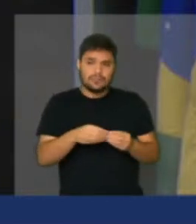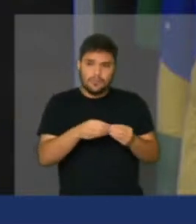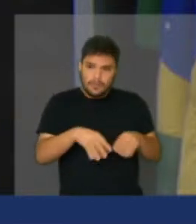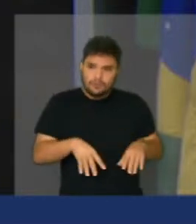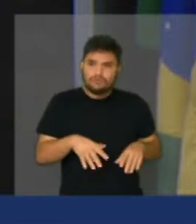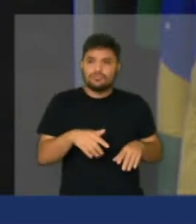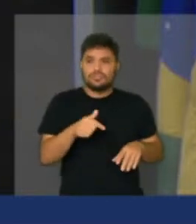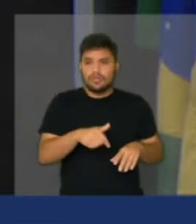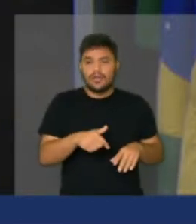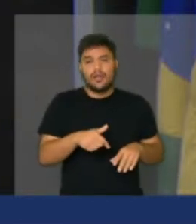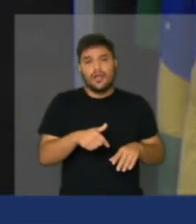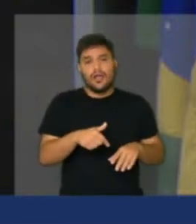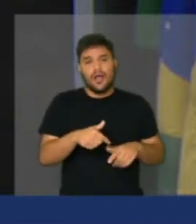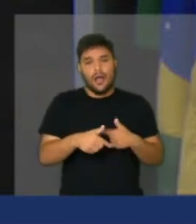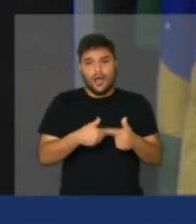PEQUENO DINAMISMO DA ATIVIDADE